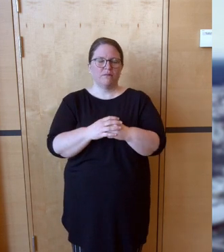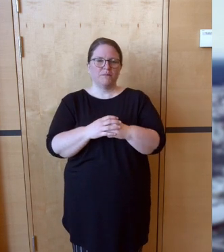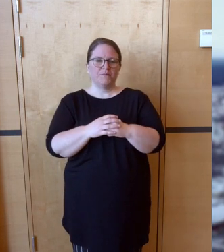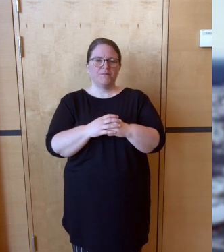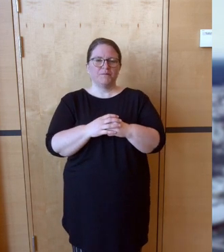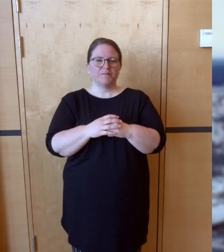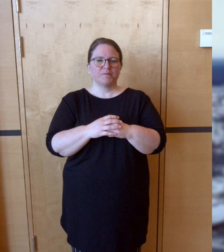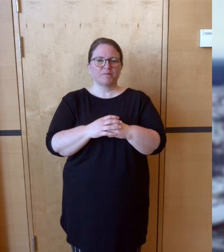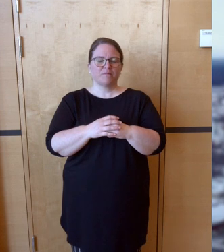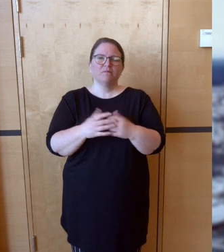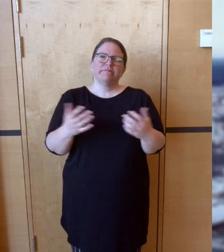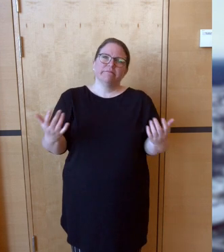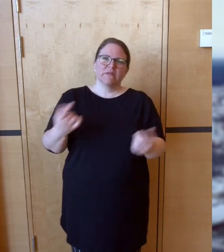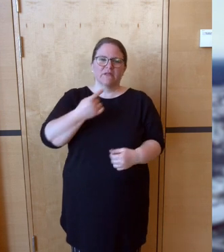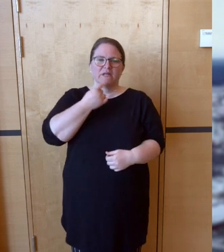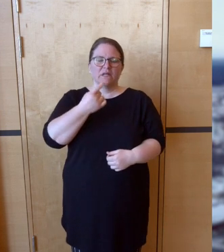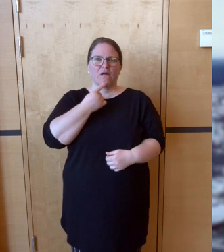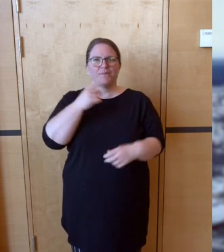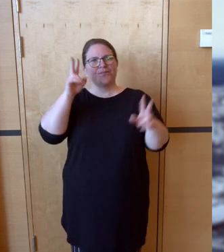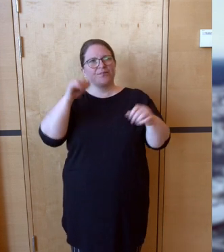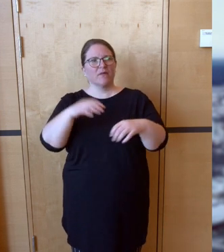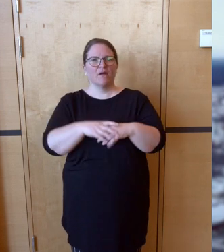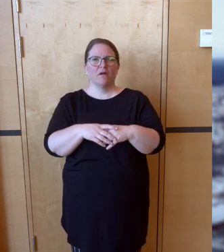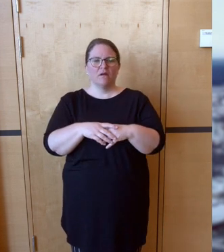Ja om vi säger så här flyktingströmmarna Vi behöver ju samtidigt som vi bygger